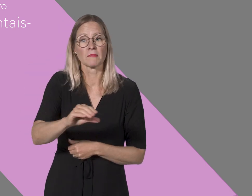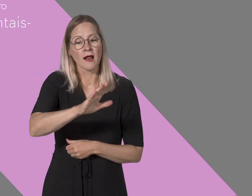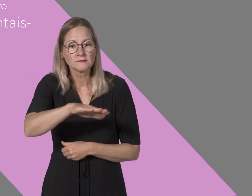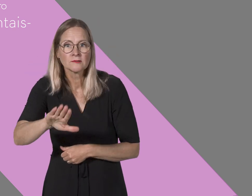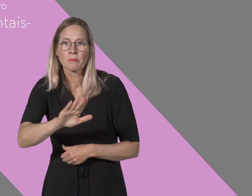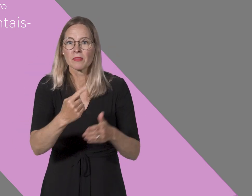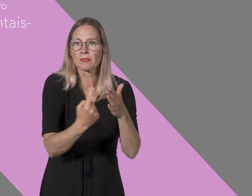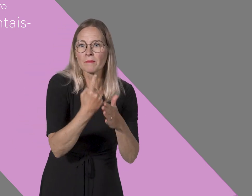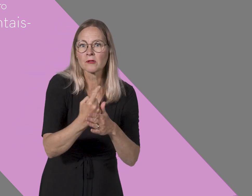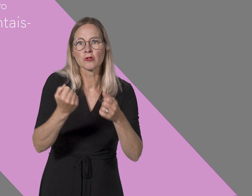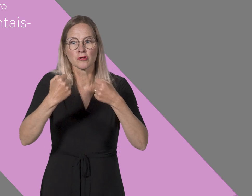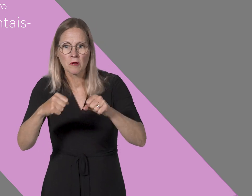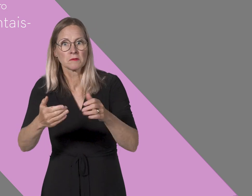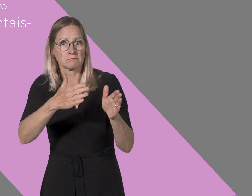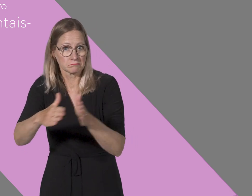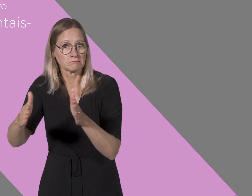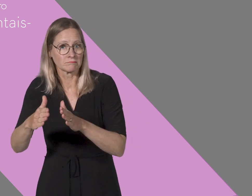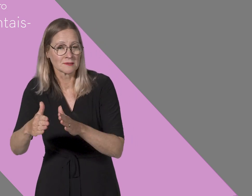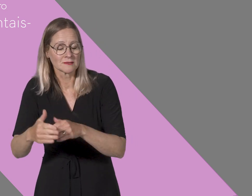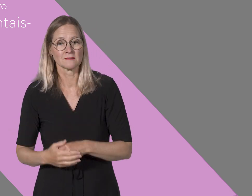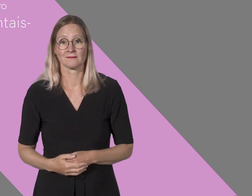lasten omien tapahtumien sekä muunlaisen toiminnan järjestämiseen.